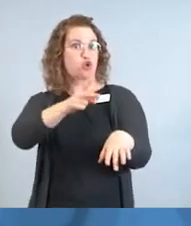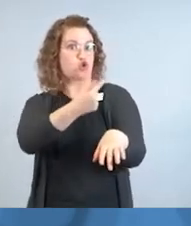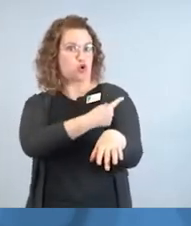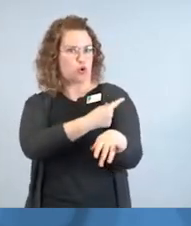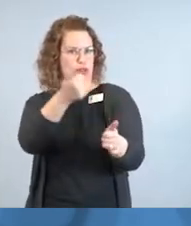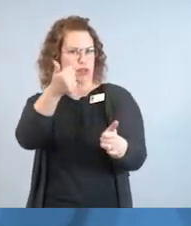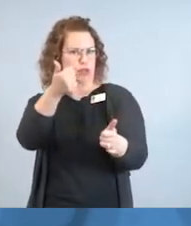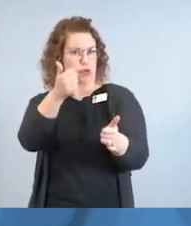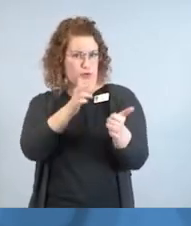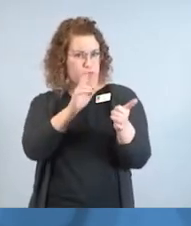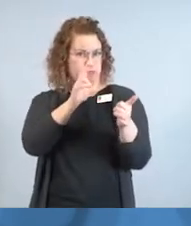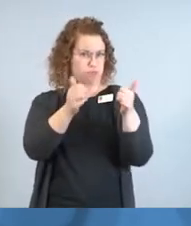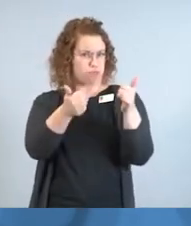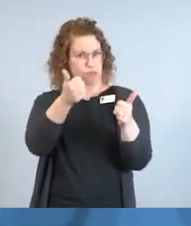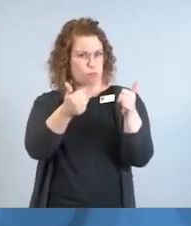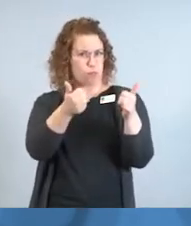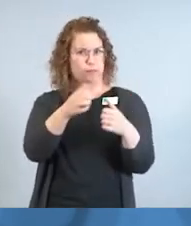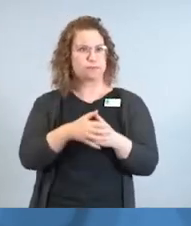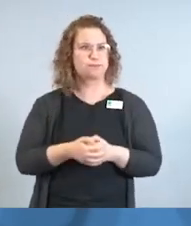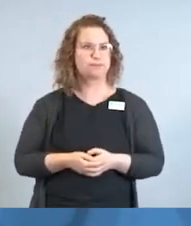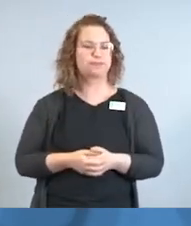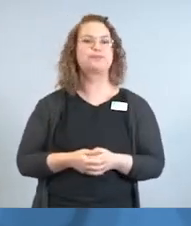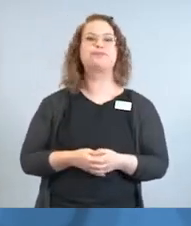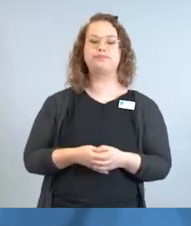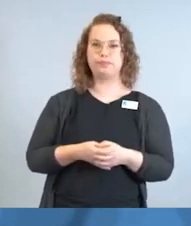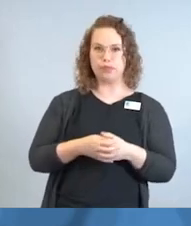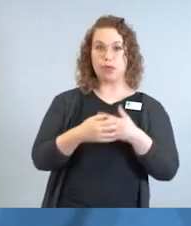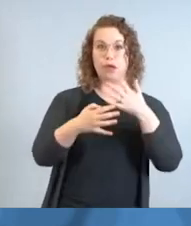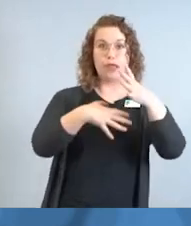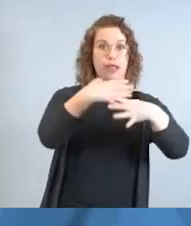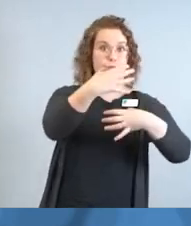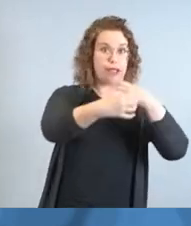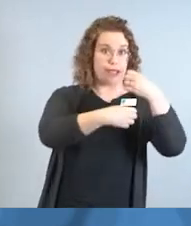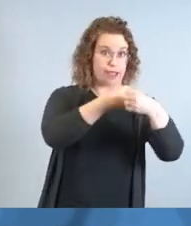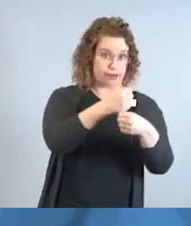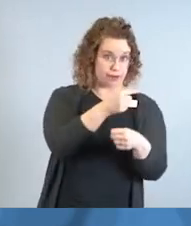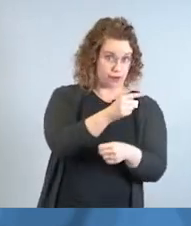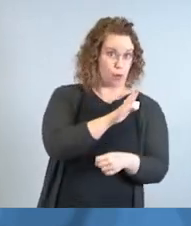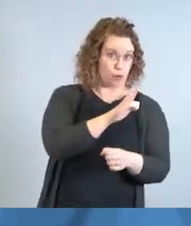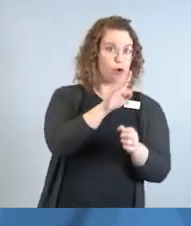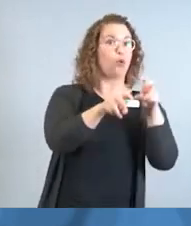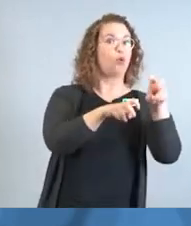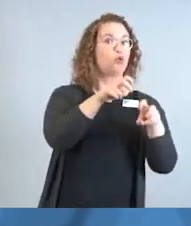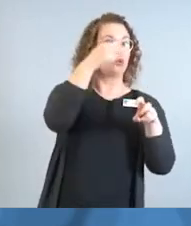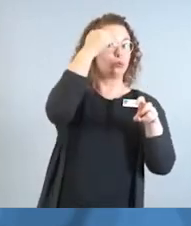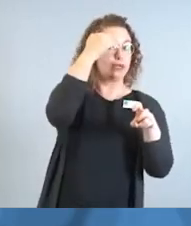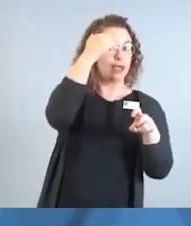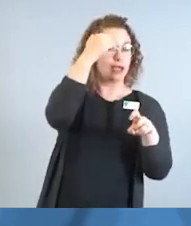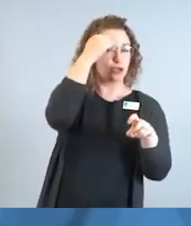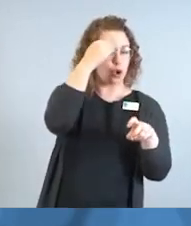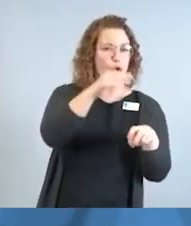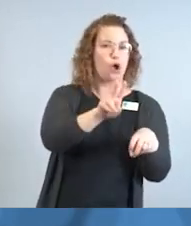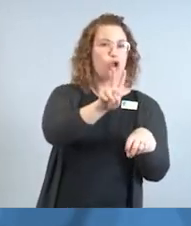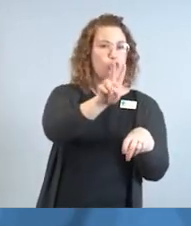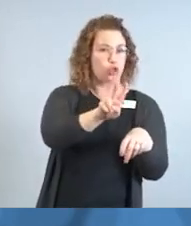Meillä on tietoa Iso-Britanniasta, Maija tietää ehkä tarkemmin, mutta toisia annoksia on siellä annettu noin miljoona.